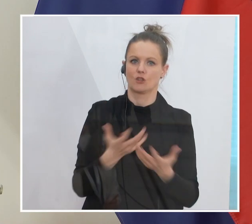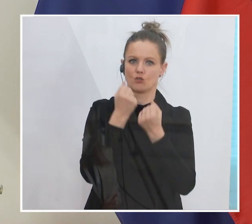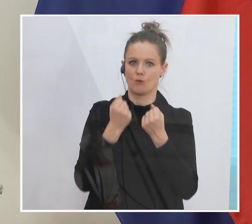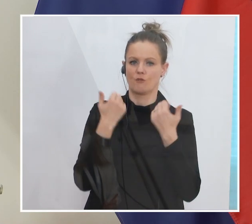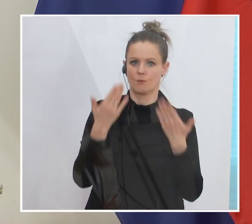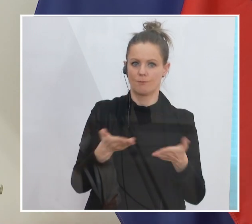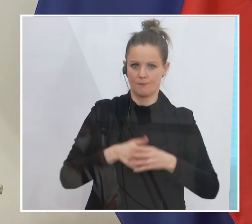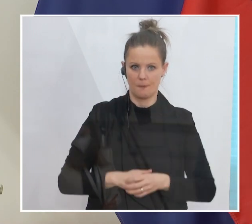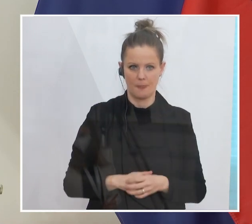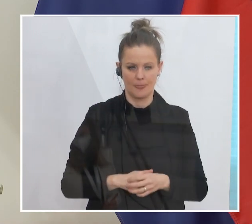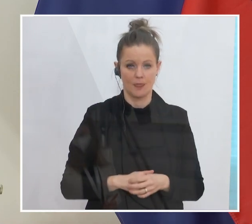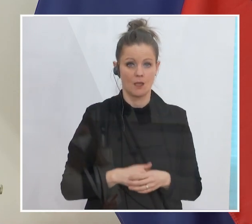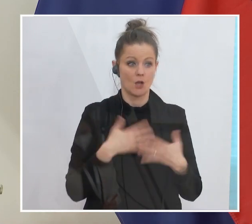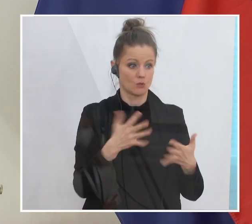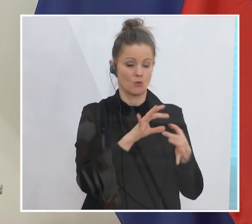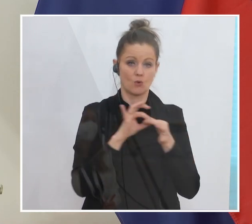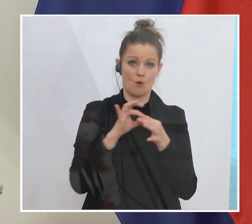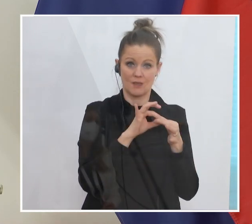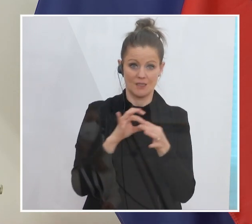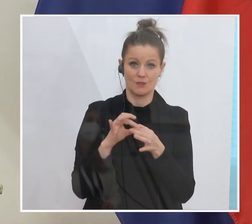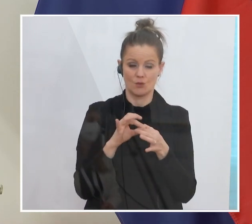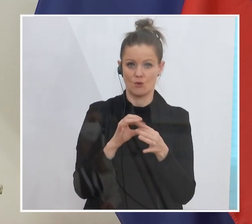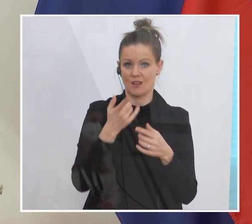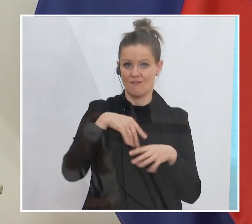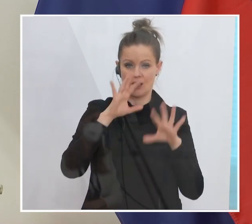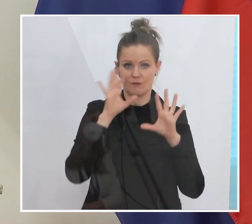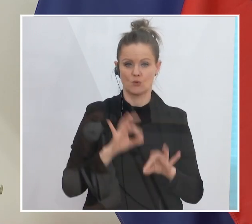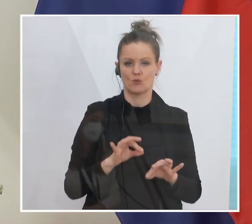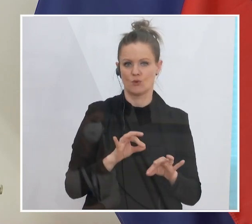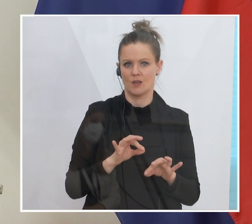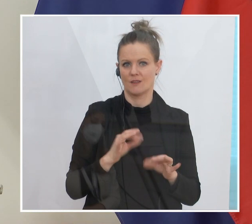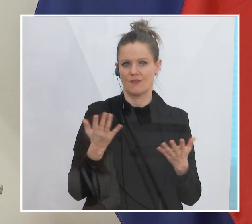und in dieser Kombination versuchen wir vor allem eben auch in der öffentlichen